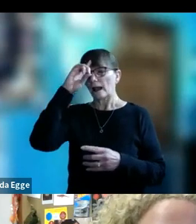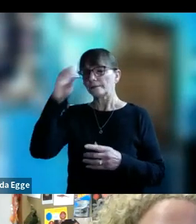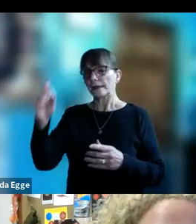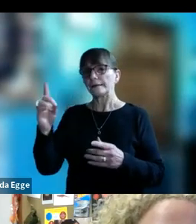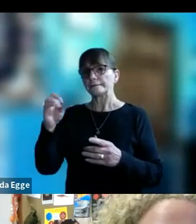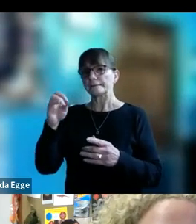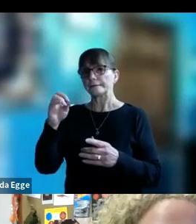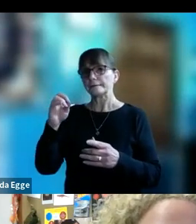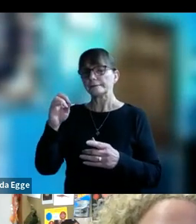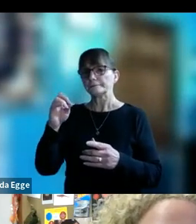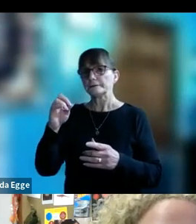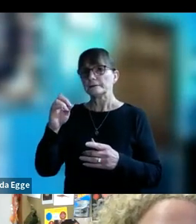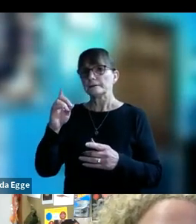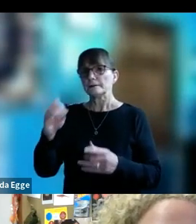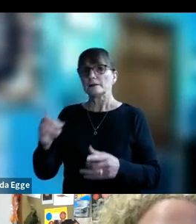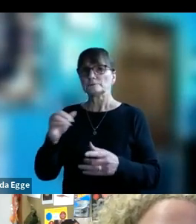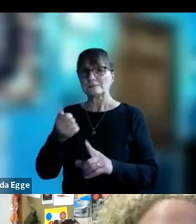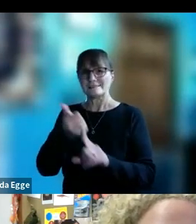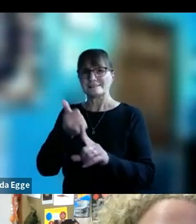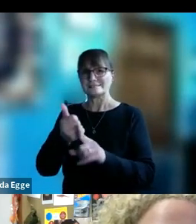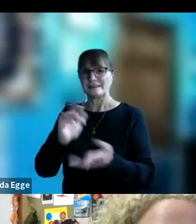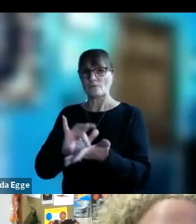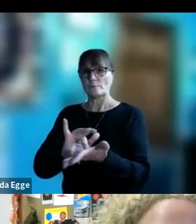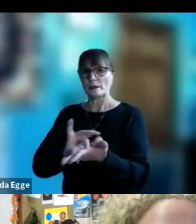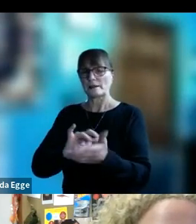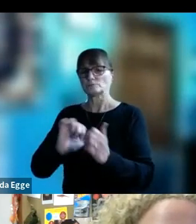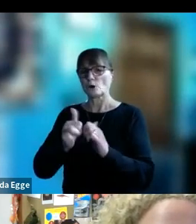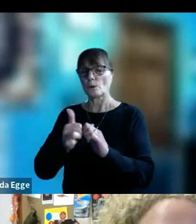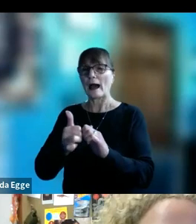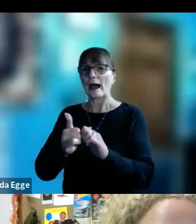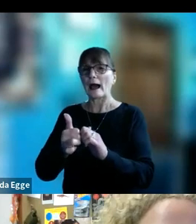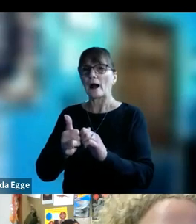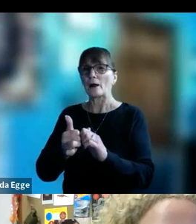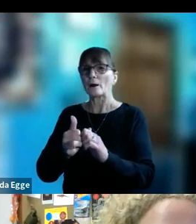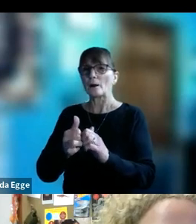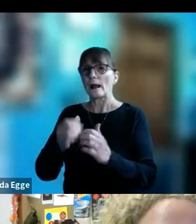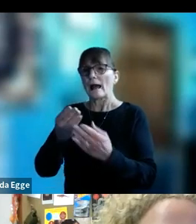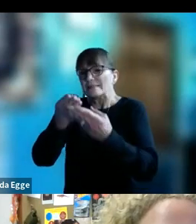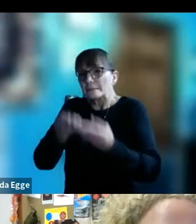con automedicarse. Entonces, ¿cómo se ve afectada la determinación de materialidad